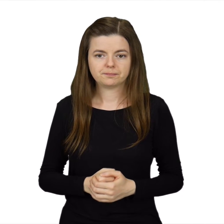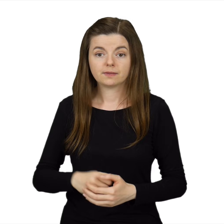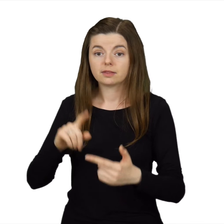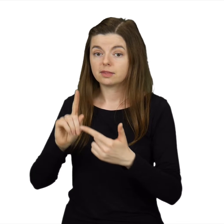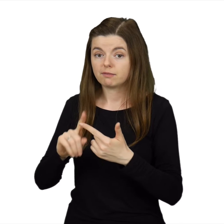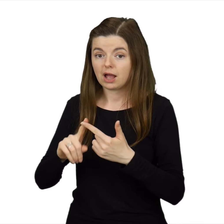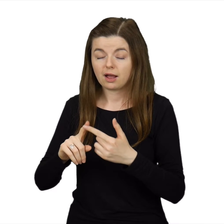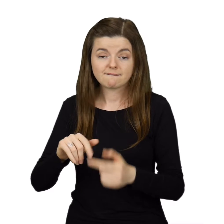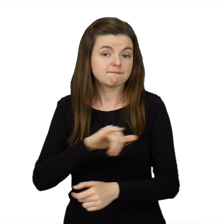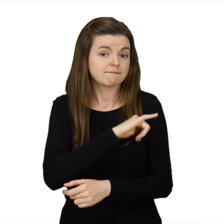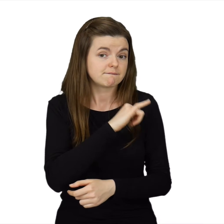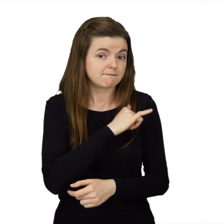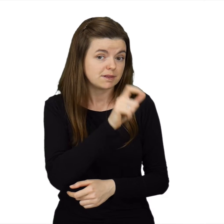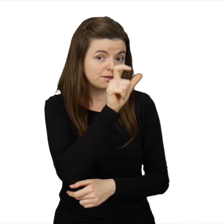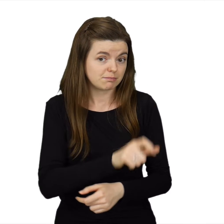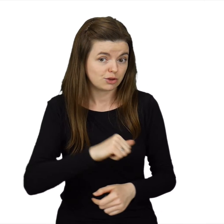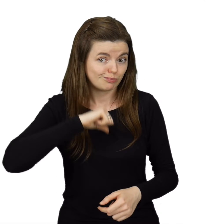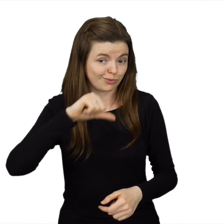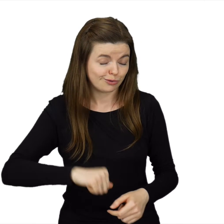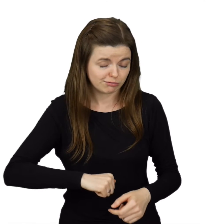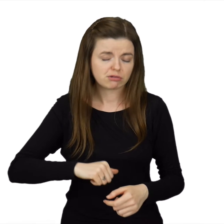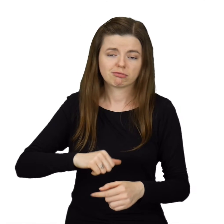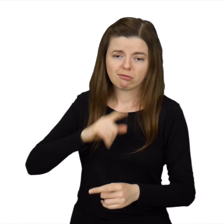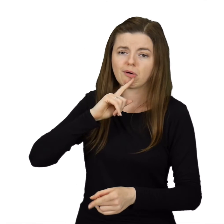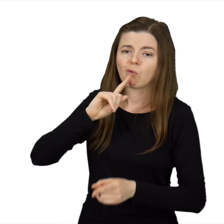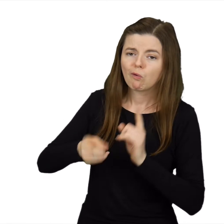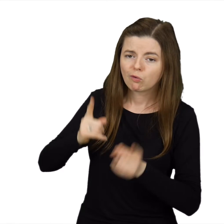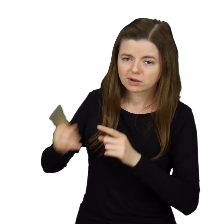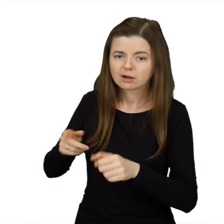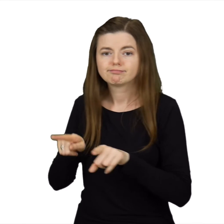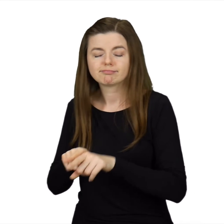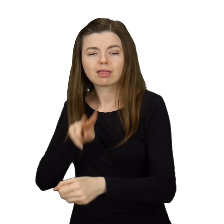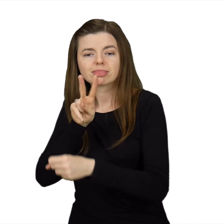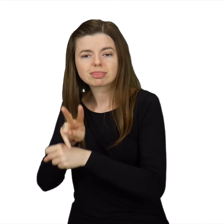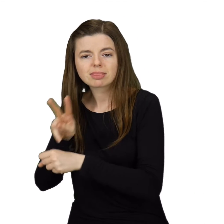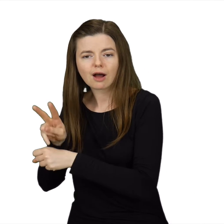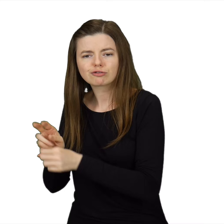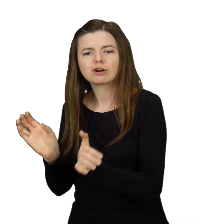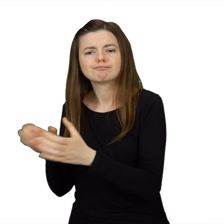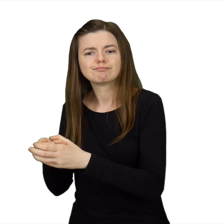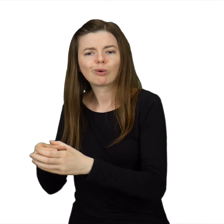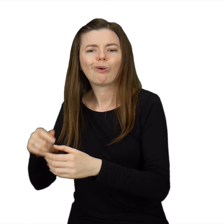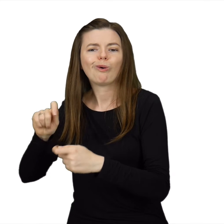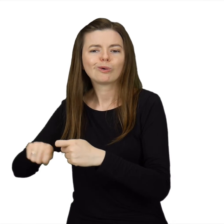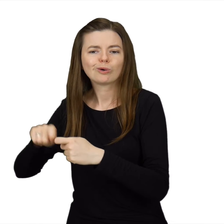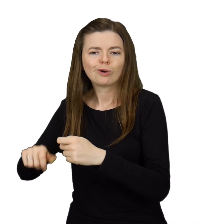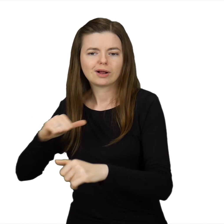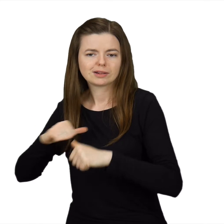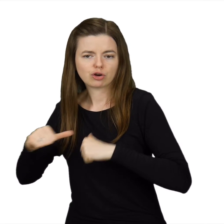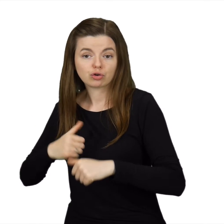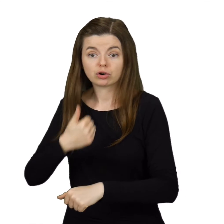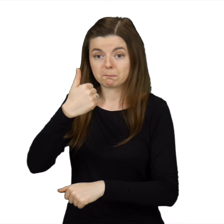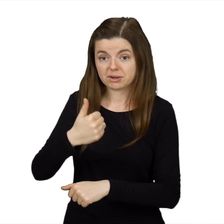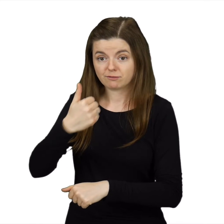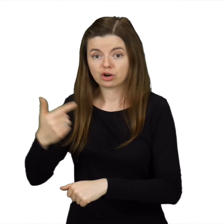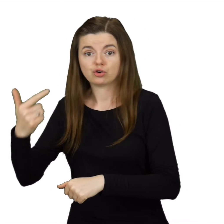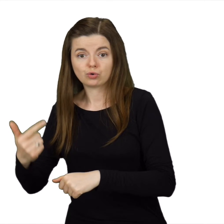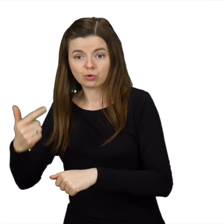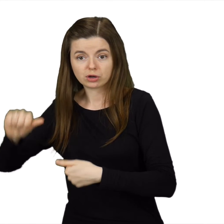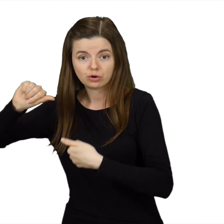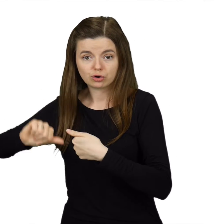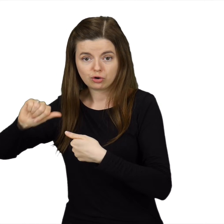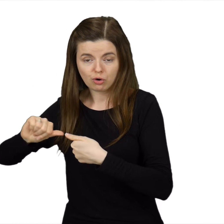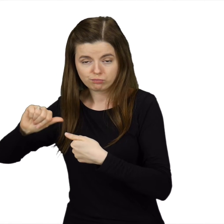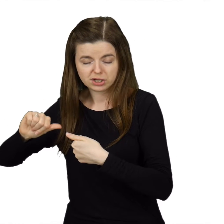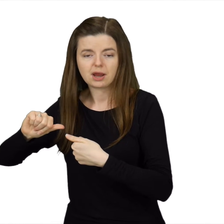koordynacja i nadzór w imieniu Burmistrza nad funkcjonowaniem kontroli zarządczej I i II stopnia,